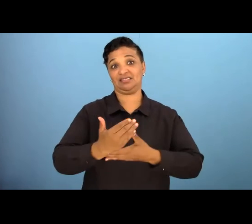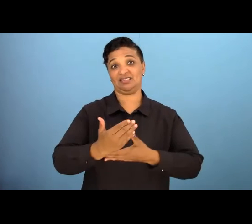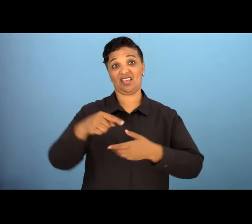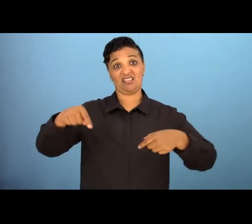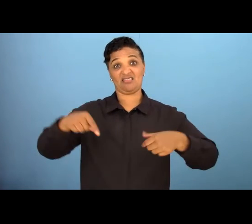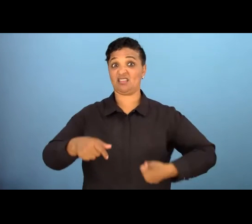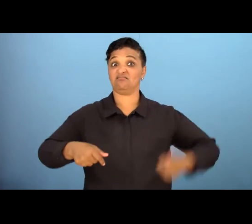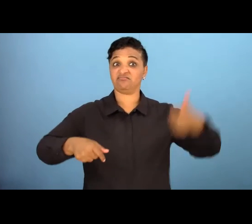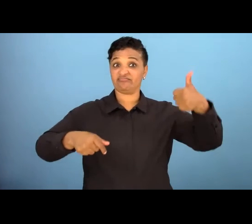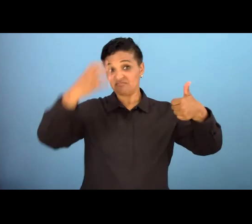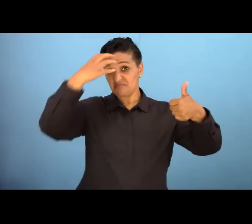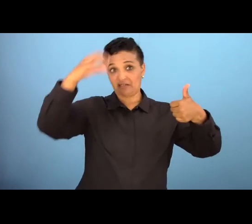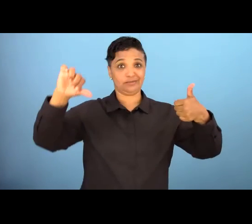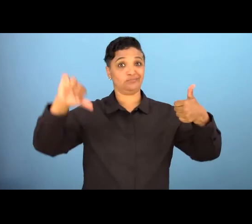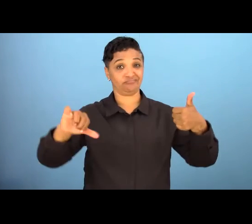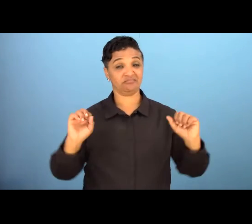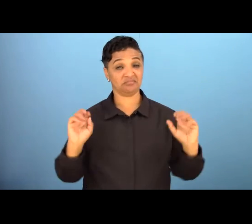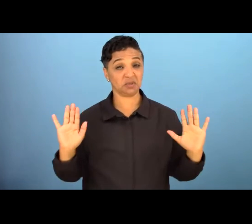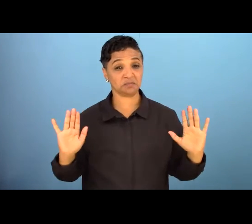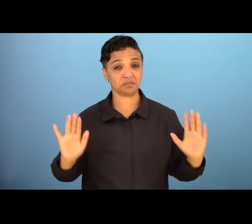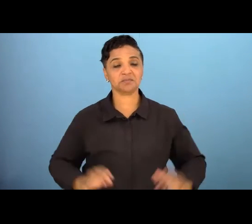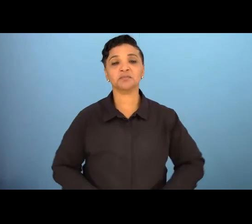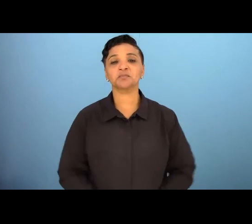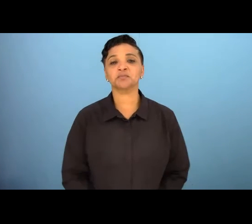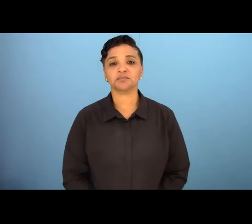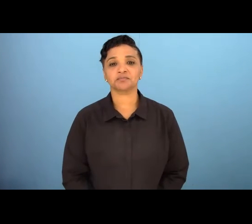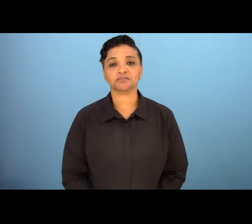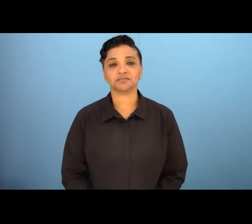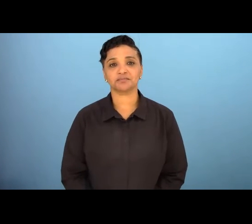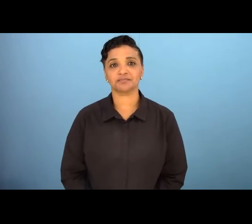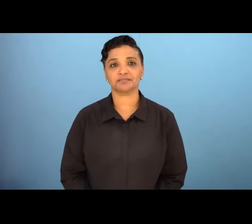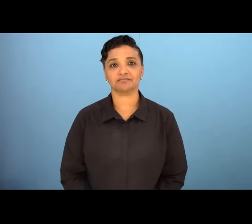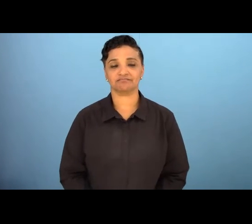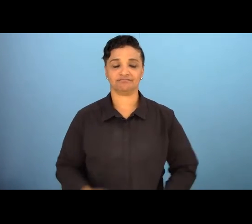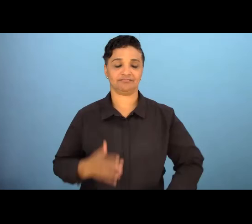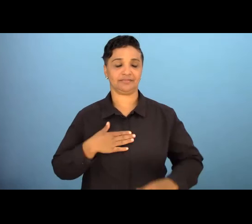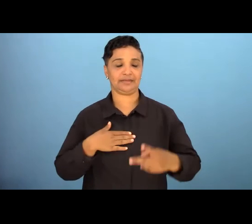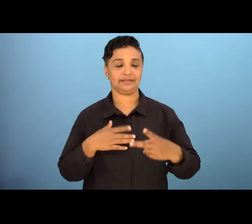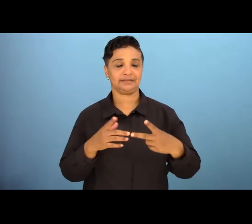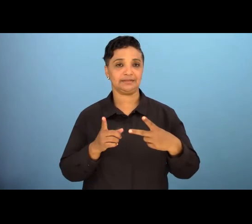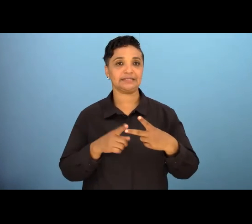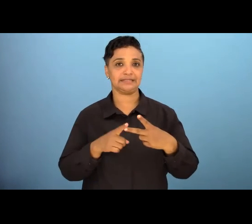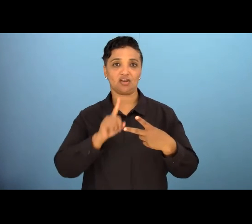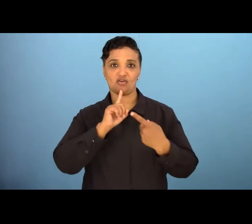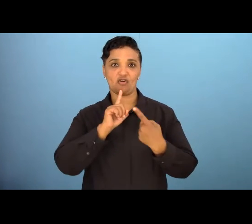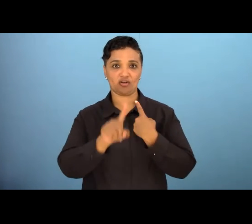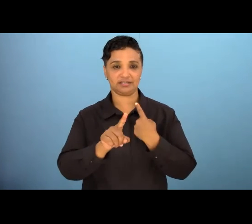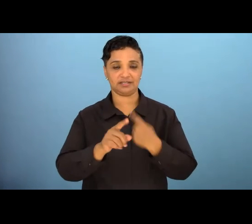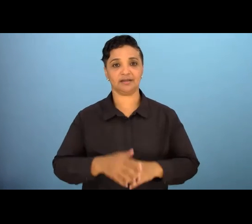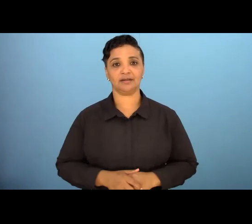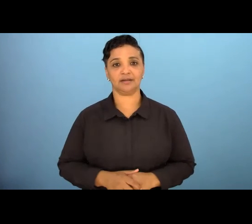el gobierno.